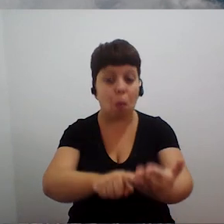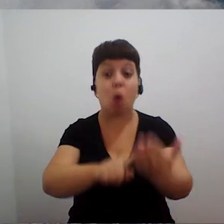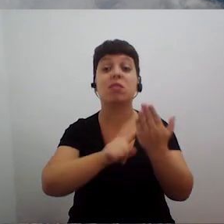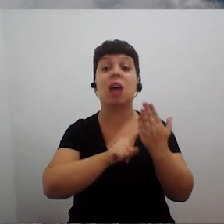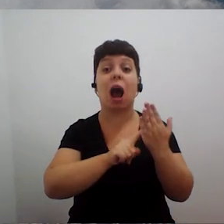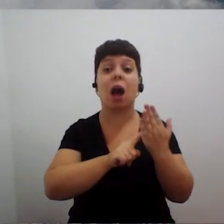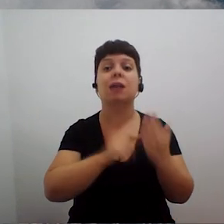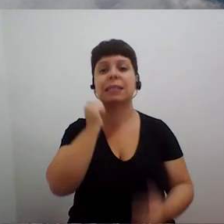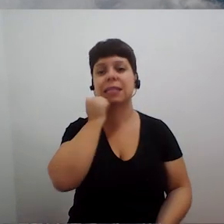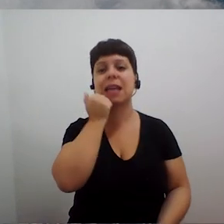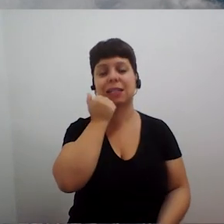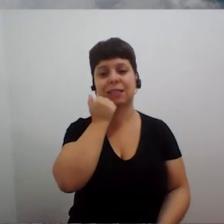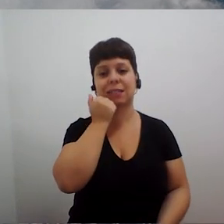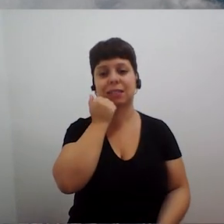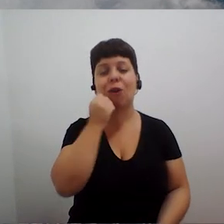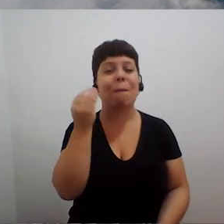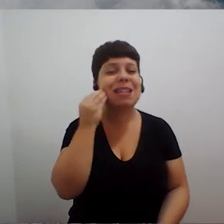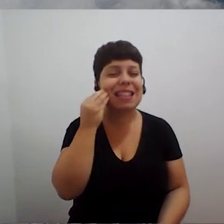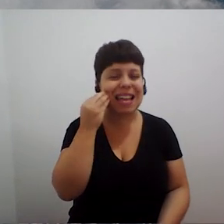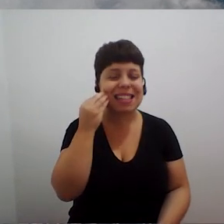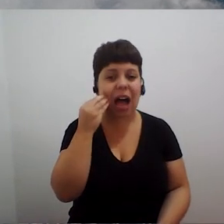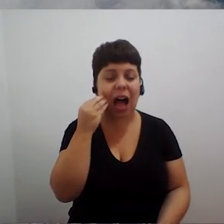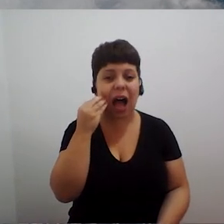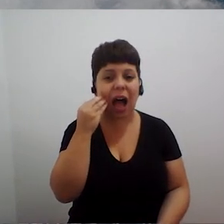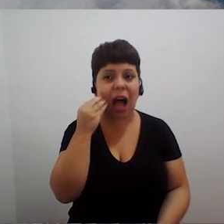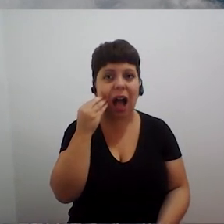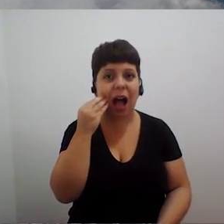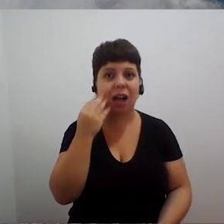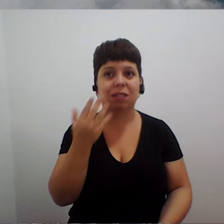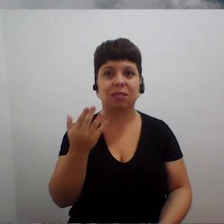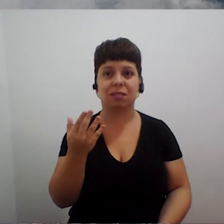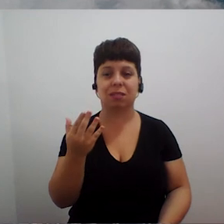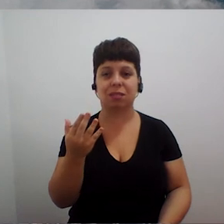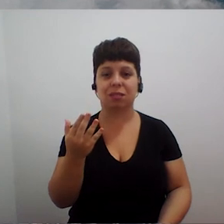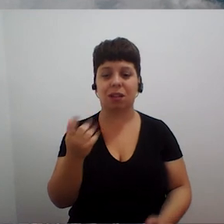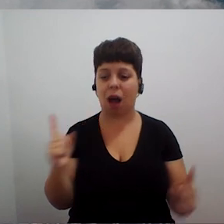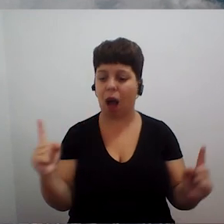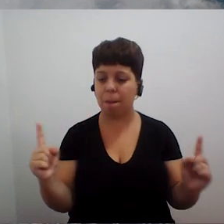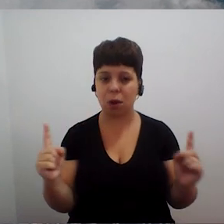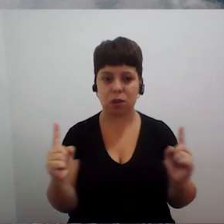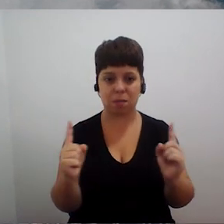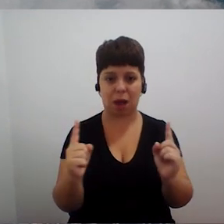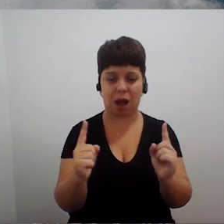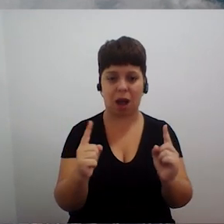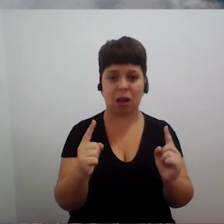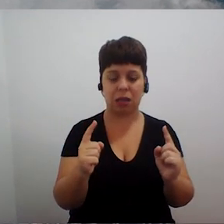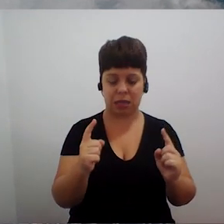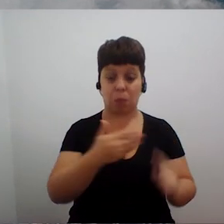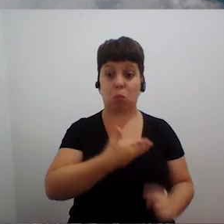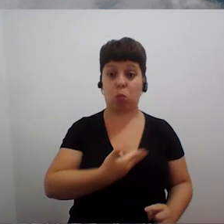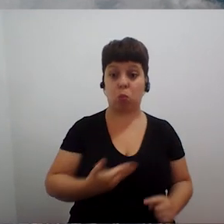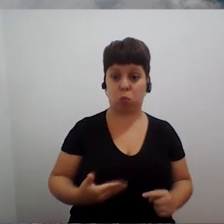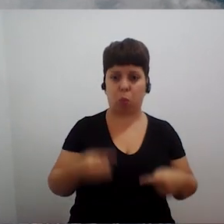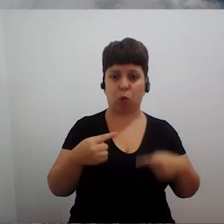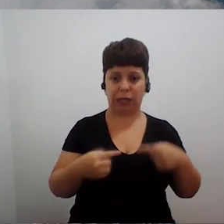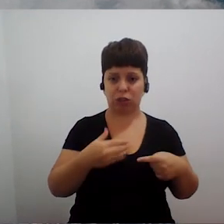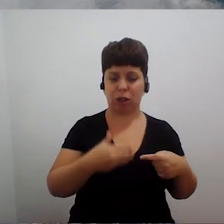E nós precisamos gerar essas aproximações entre o estado, políticas públicas e a ciência,